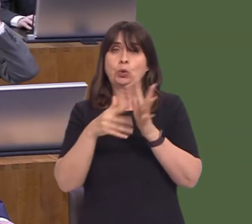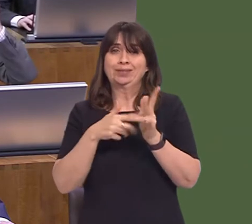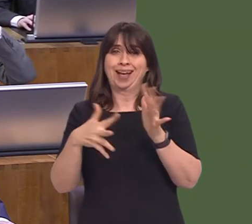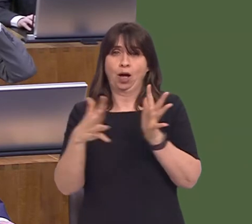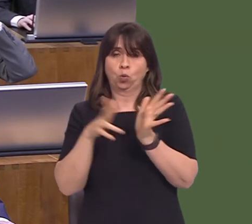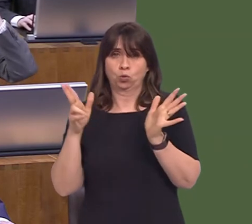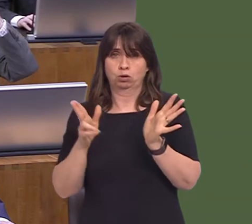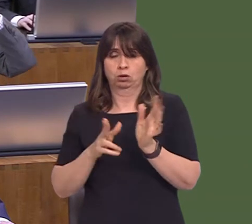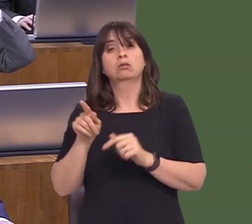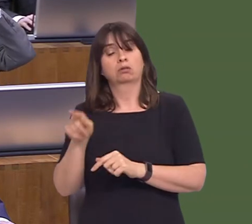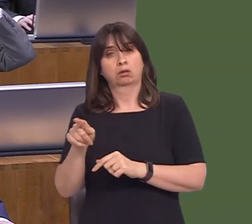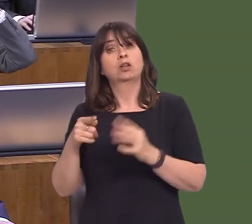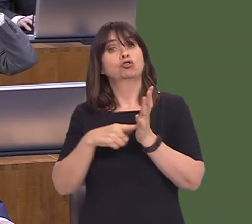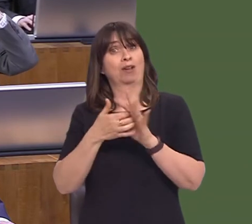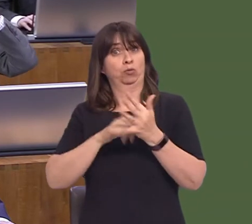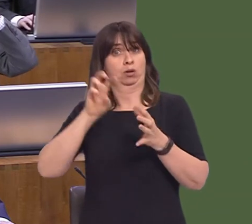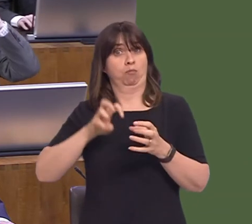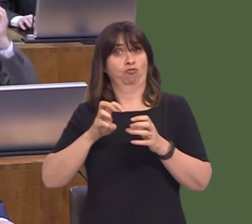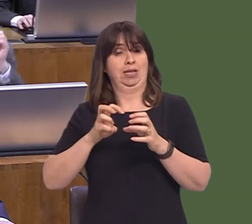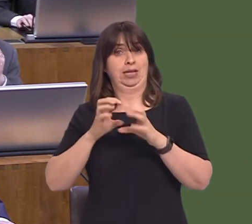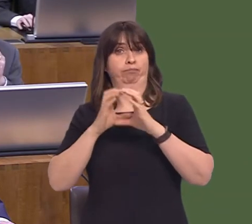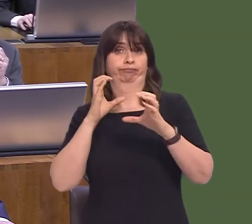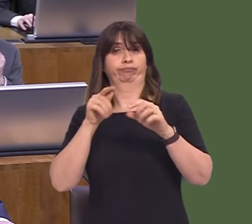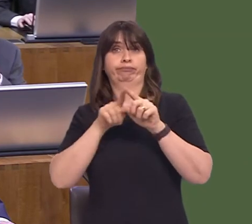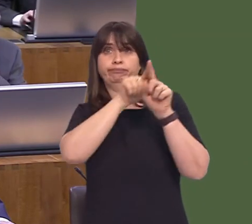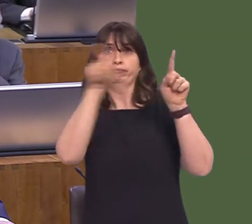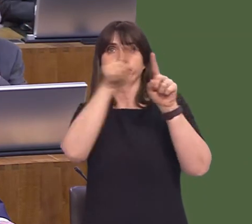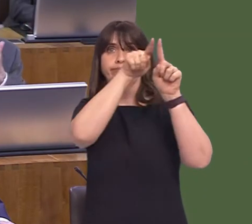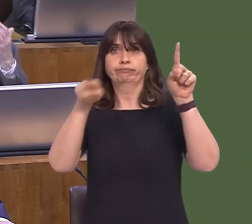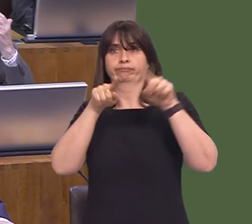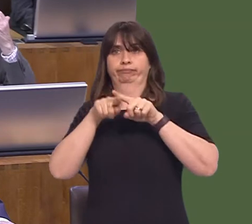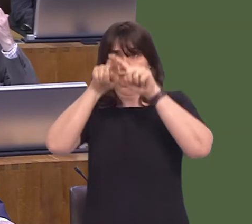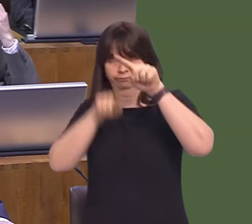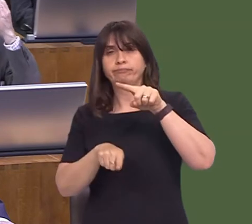cael eu defnyddio a'u rhedeg. Rwy'n falch iawn i weld coets yn mynd ar y gwasanaeth